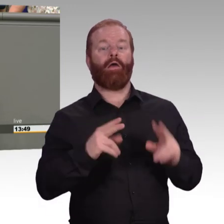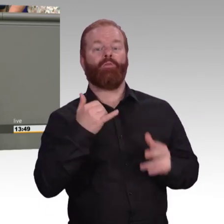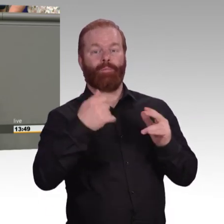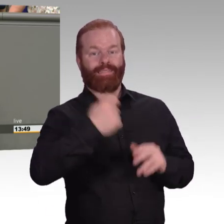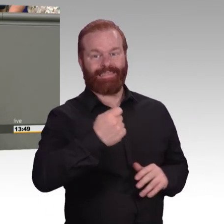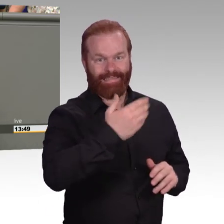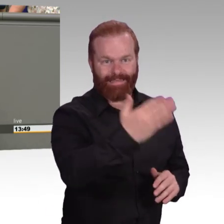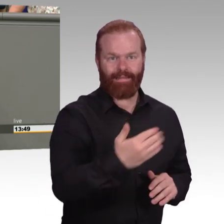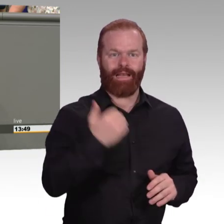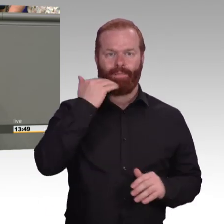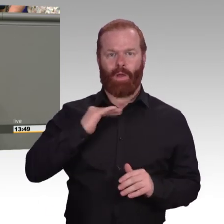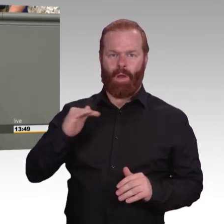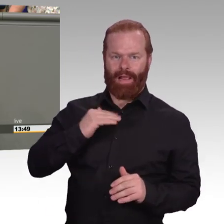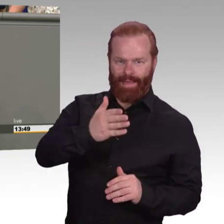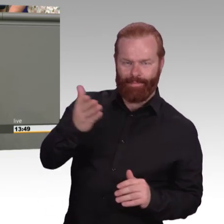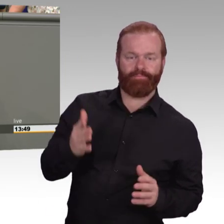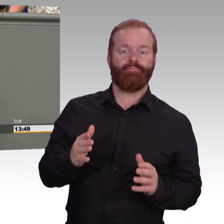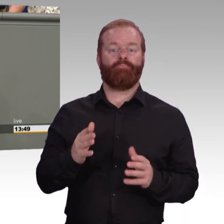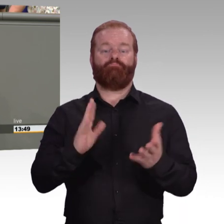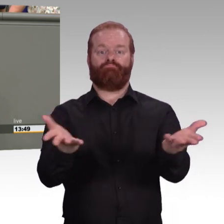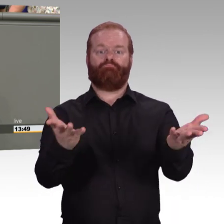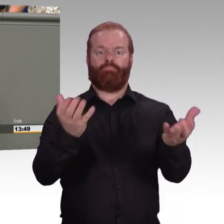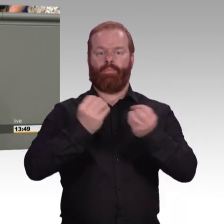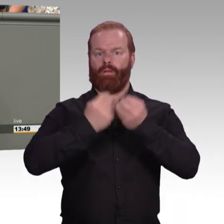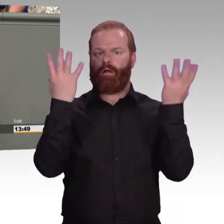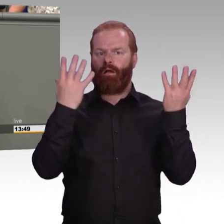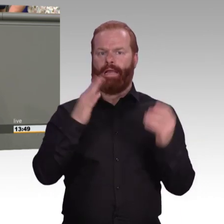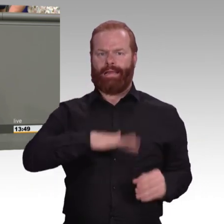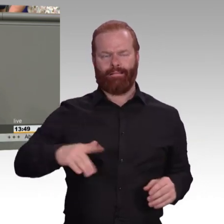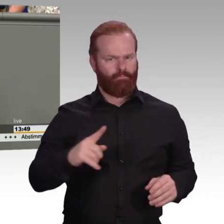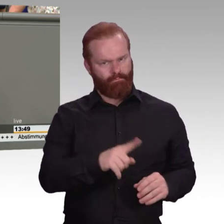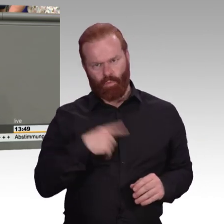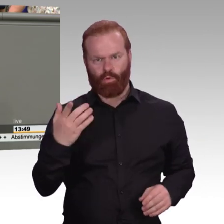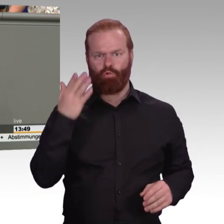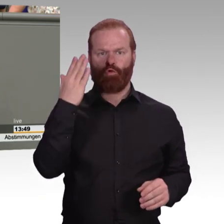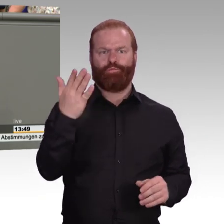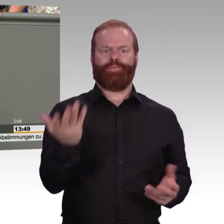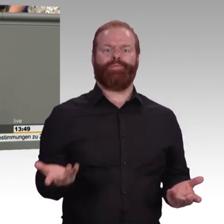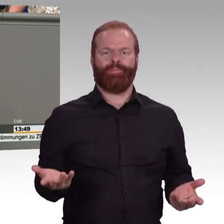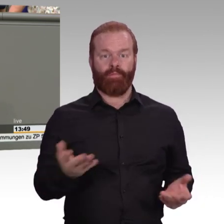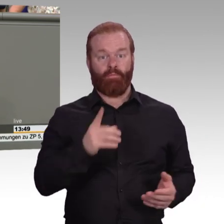auch noch nicht mal um uns, sondern um sie, um die Kinder. Und zwar um ihrer selbst willen.